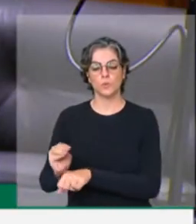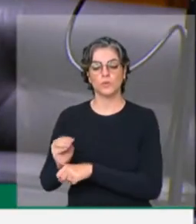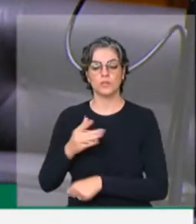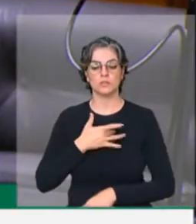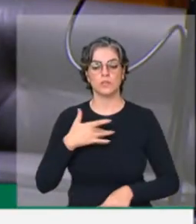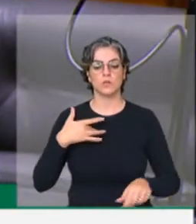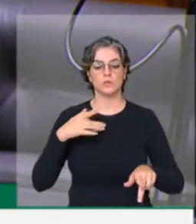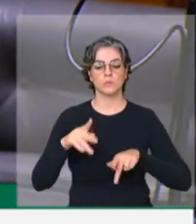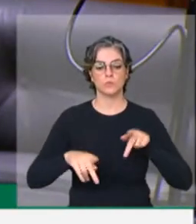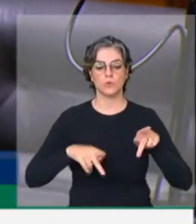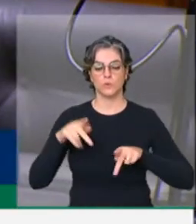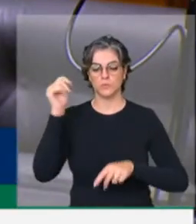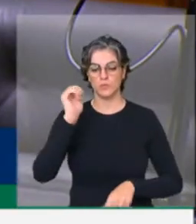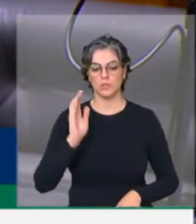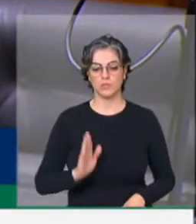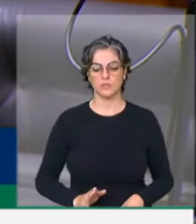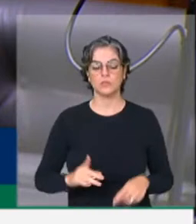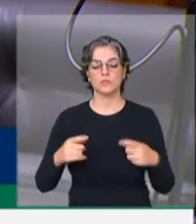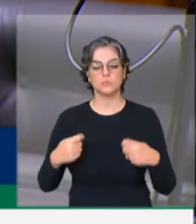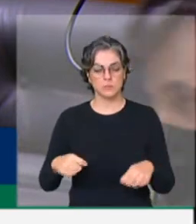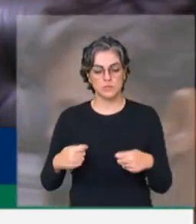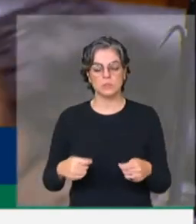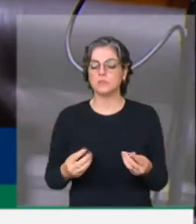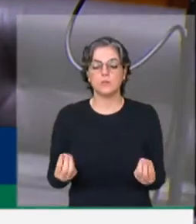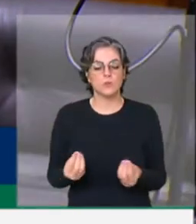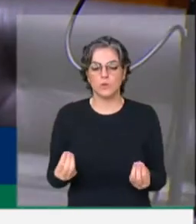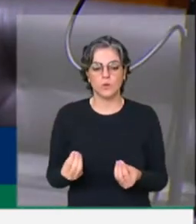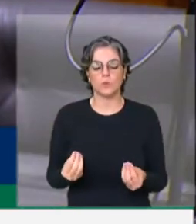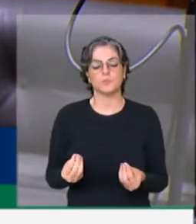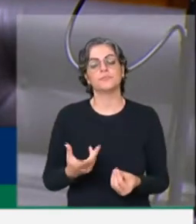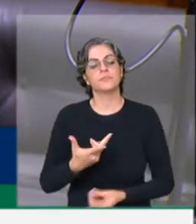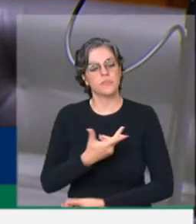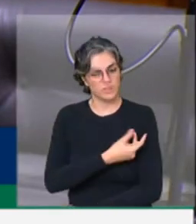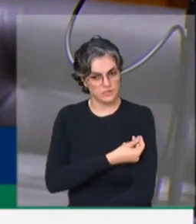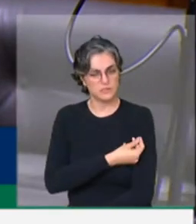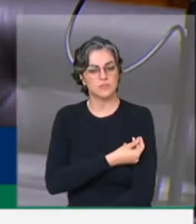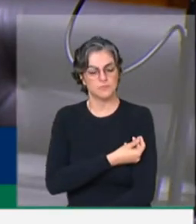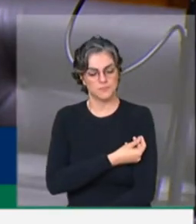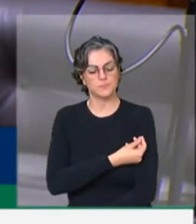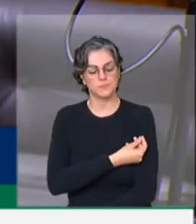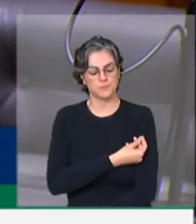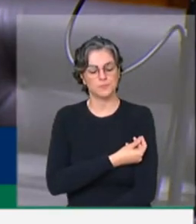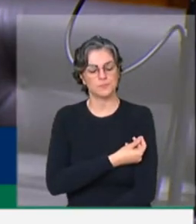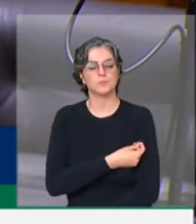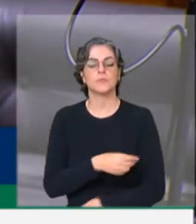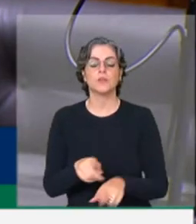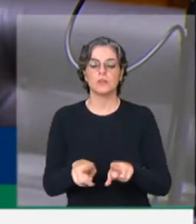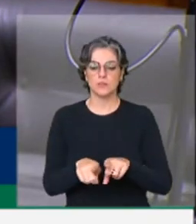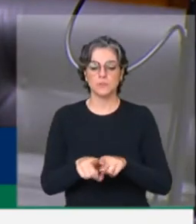ENFATIZANDO A NECESSIDADE DE NÓS CUIDARMOS DA SAÚDE DO POVO BRASILEIRO. CUIDAR DE QUE FORMA? VACINANDO A POPULAÇÃ O, AJUDANDO ESTADOS E